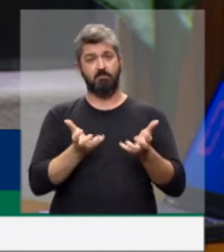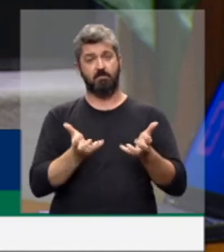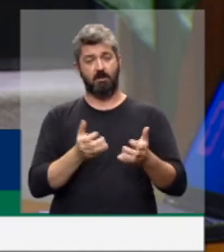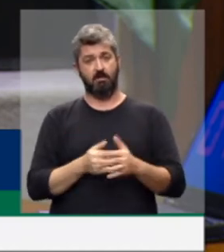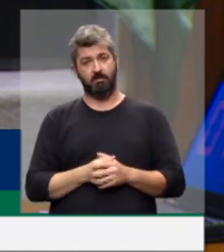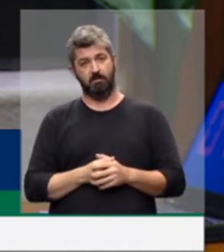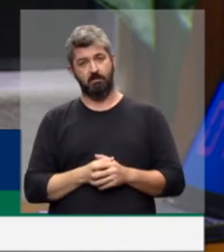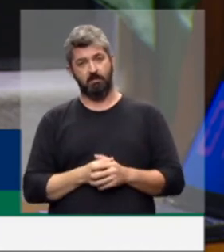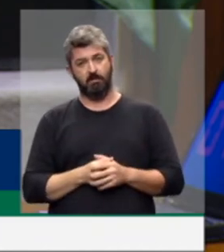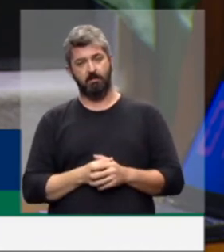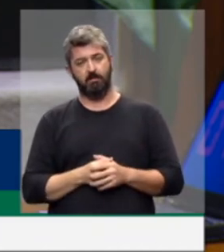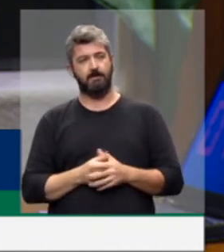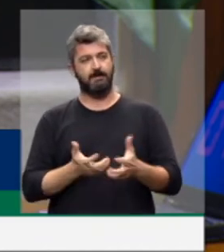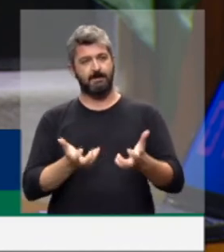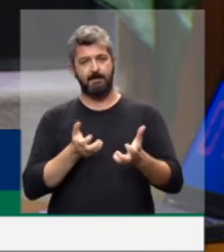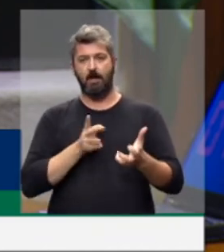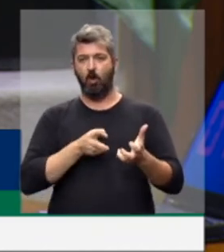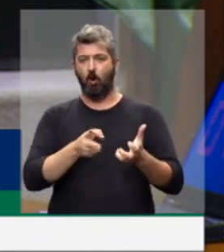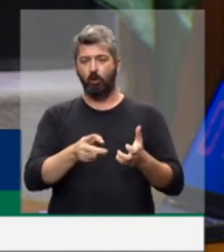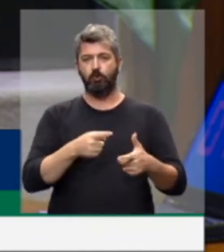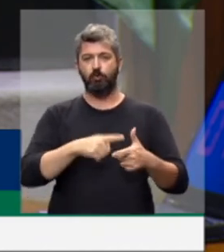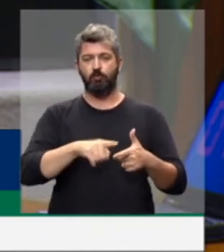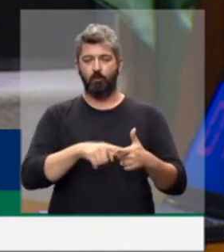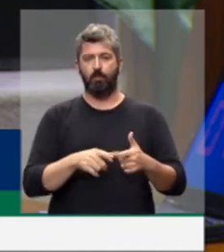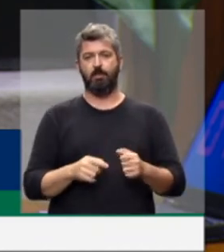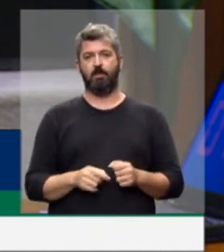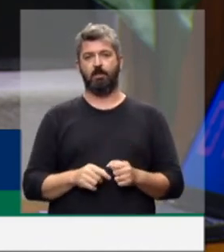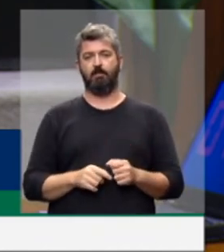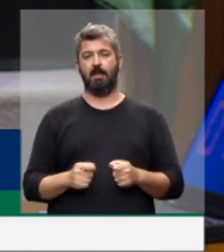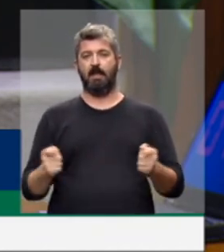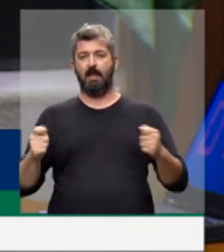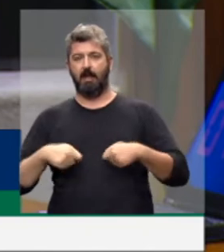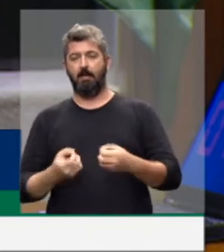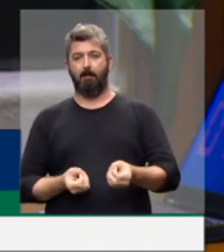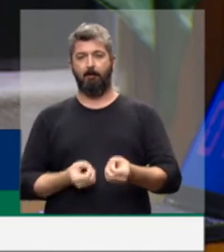QUE PÓ LEM, SÃO ACIONADAS, MAS TEM INTERESSE DESSAS